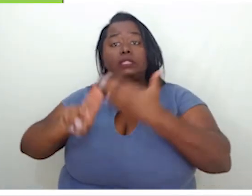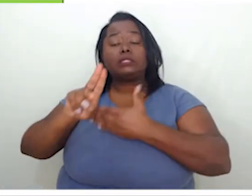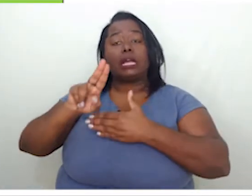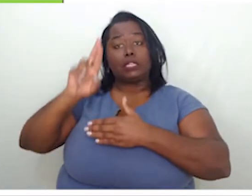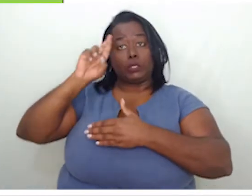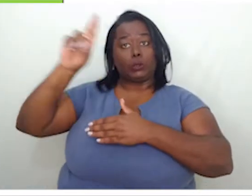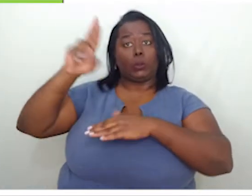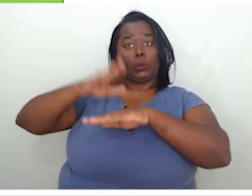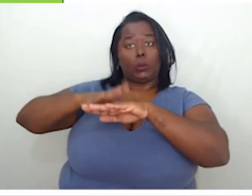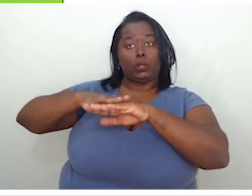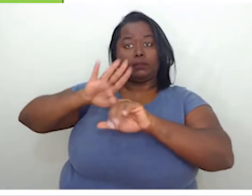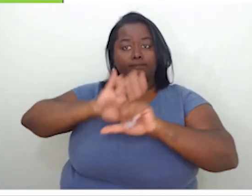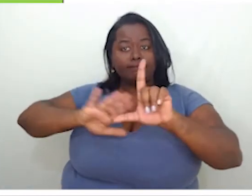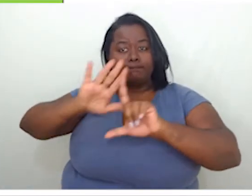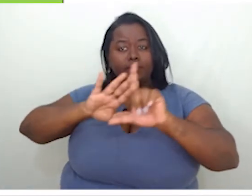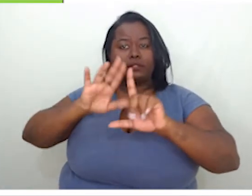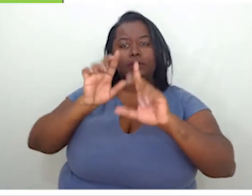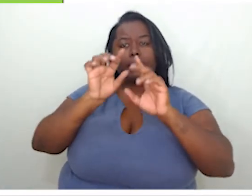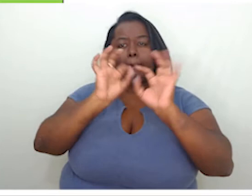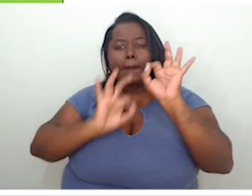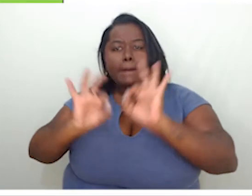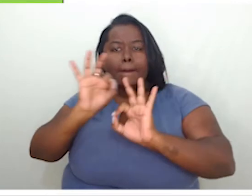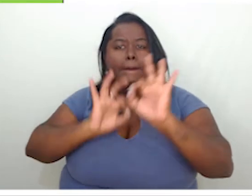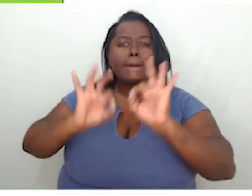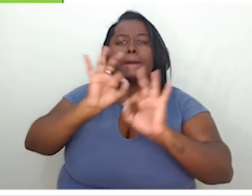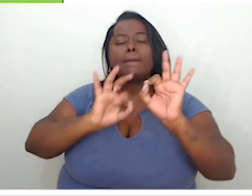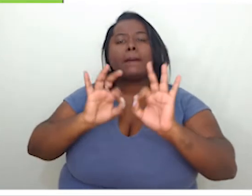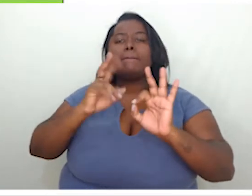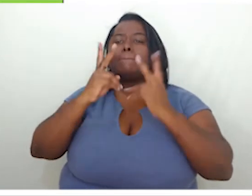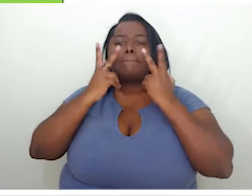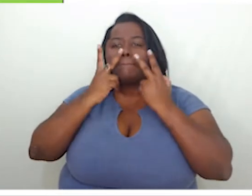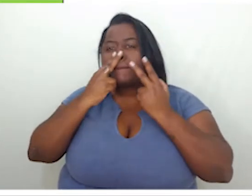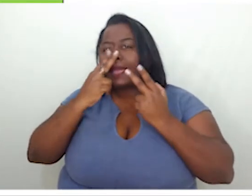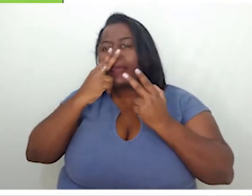es típico que tengamos pocas herramientas digitales,